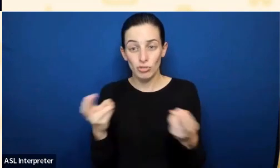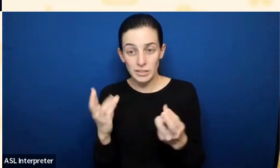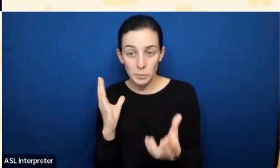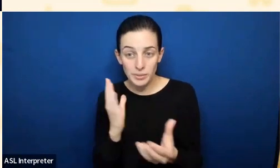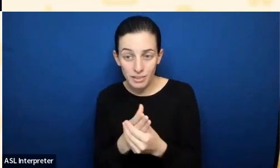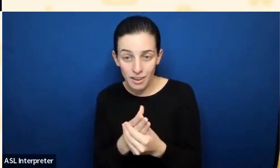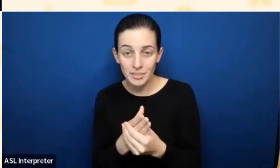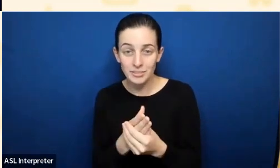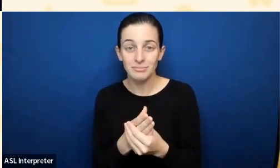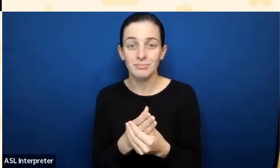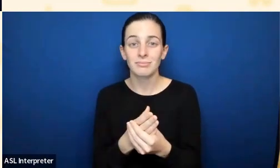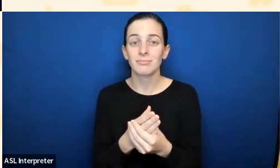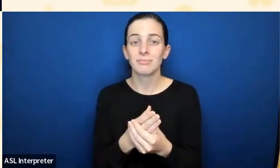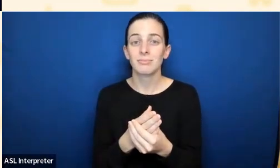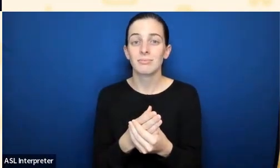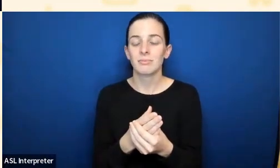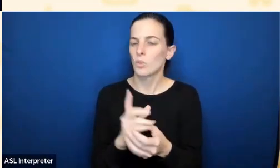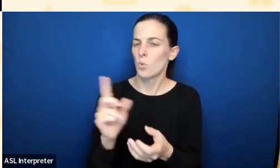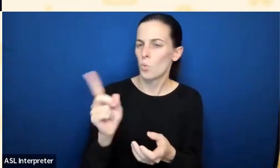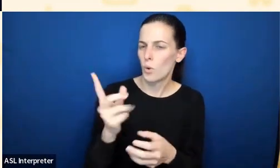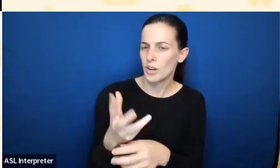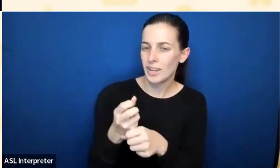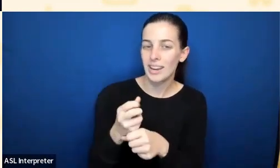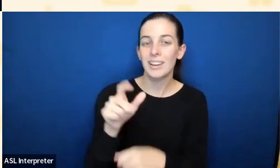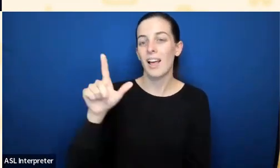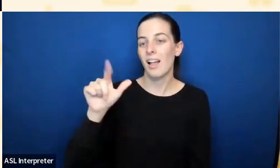justo cuando ingresas al sitio web Lottiefiles.com,